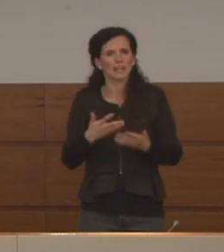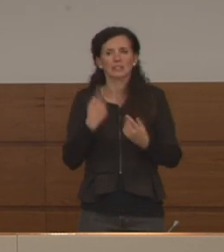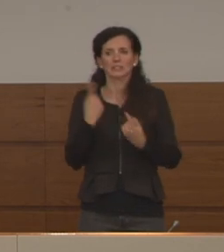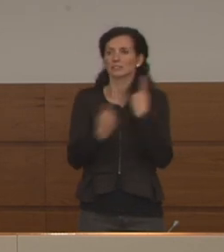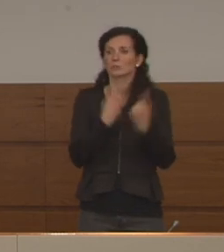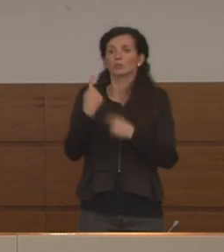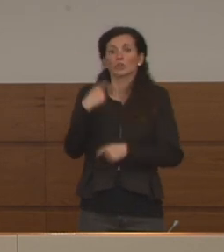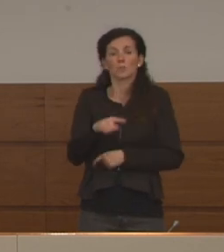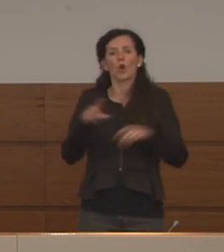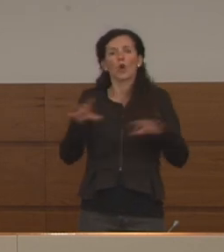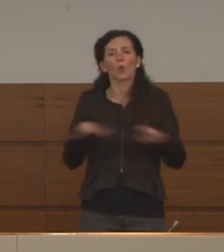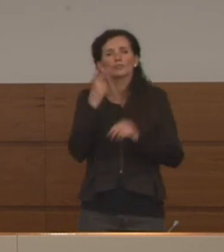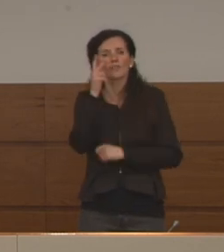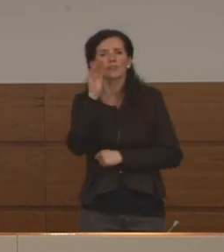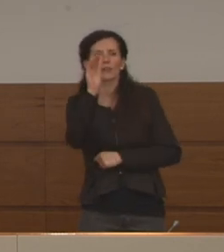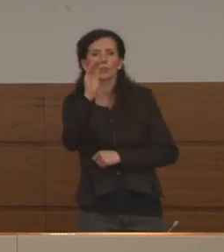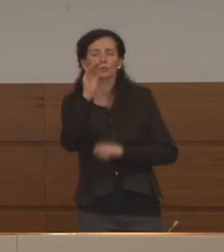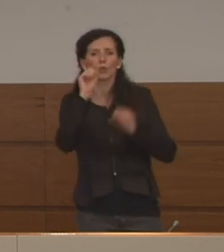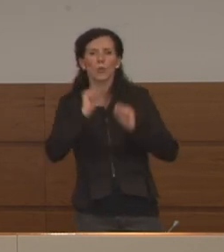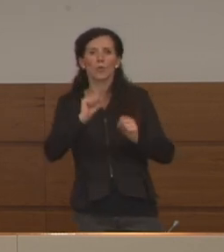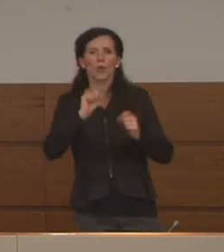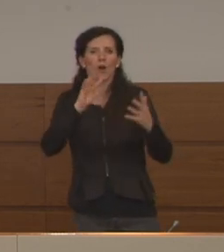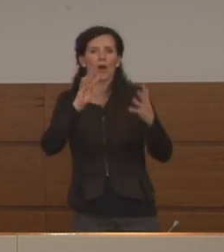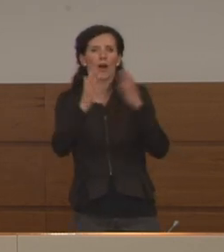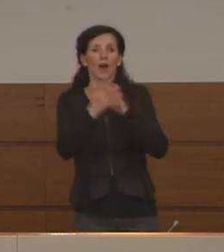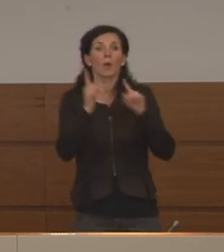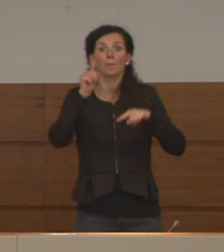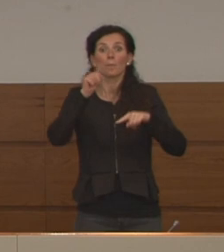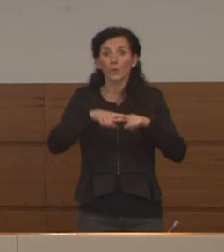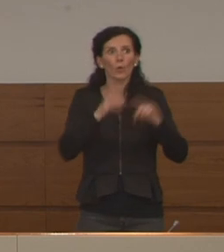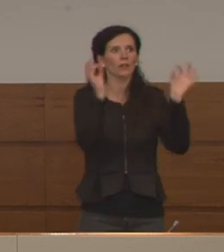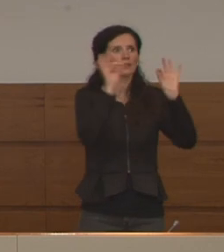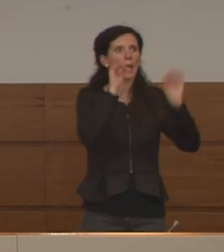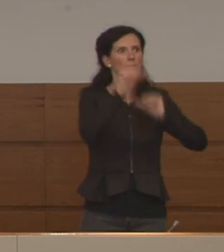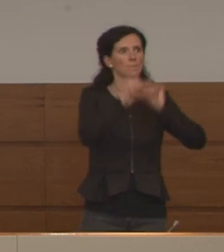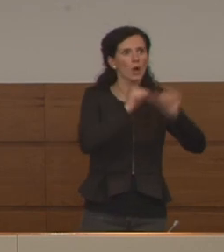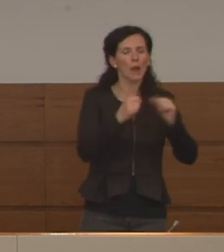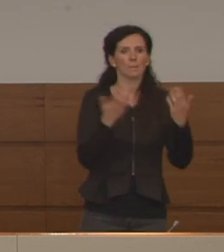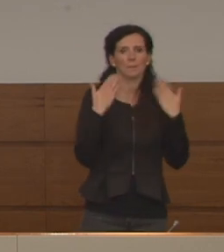di luce, il tempo cambia, la primavera è alle porte, anzi, è avanzata. Mi rendo conto che